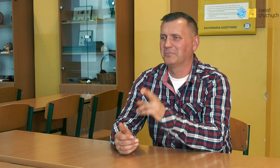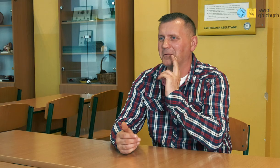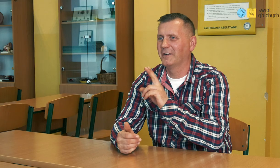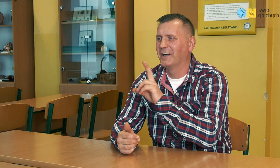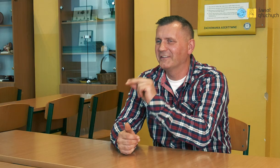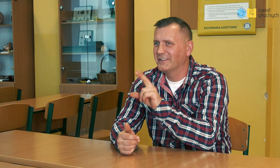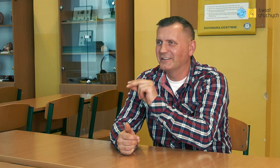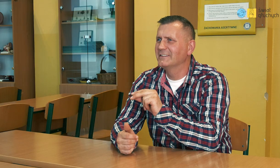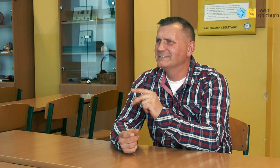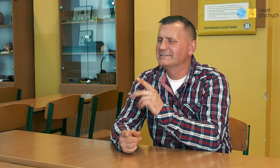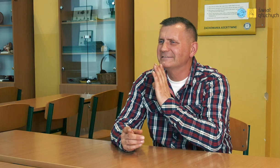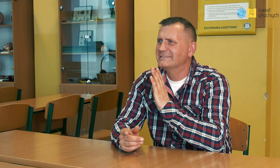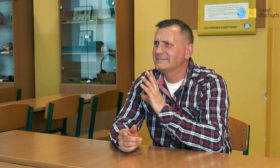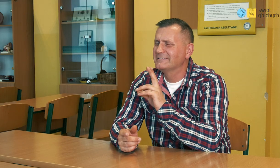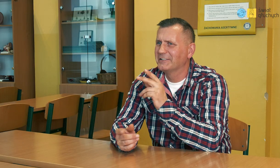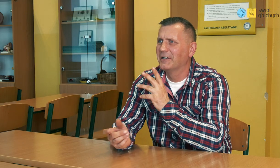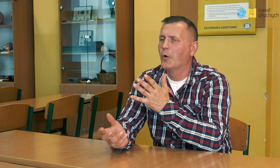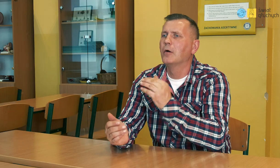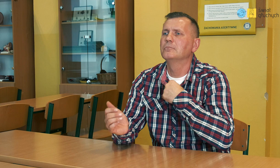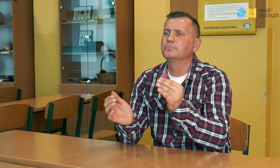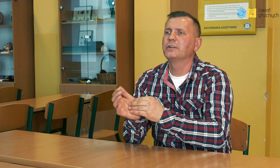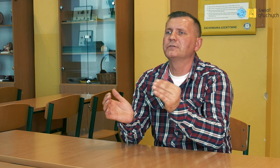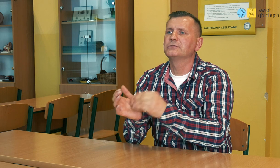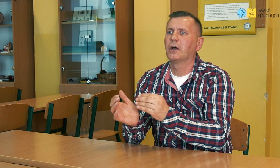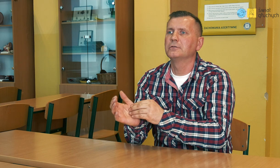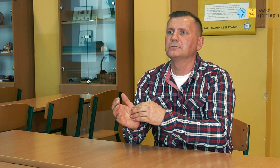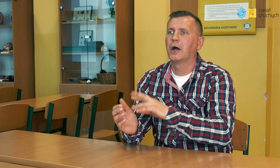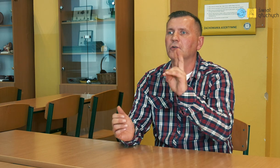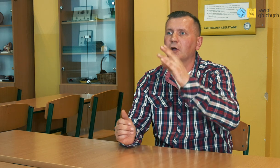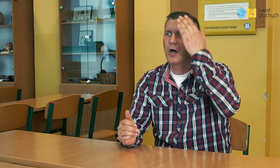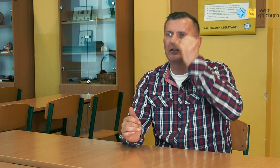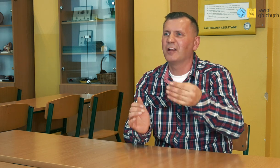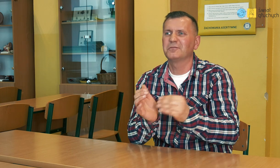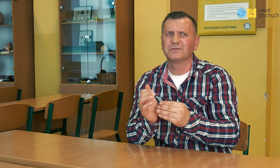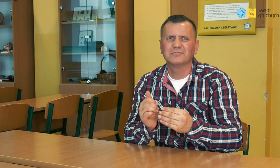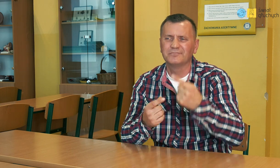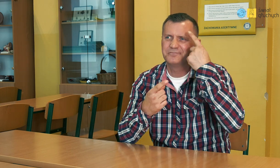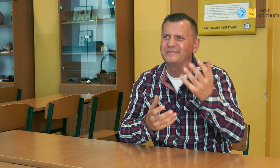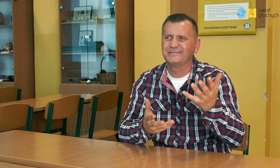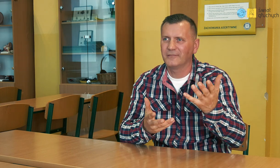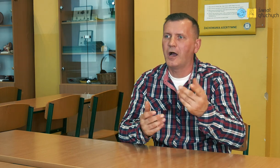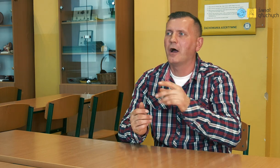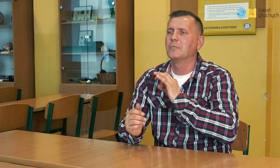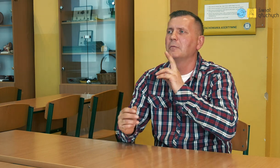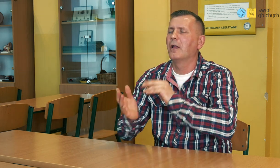Mama do mnie mówiła. Przyzwyczaiłem się do tego jak mówi. Jeżeli kogoś nie znałem, nie rozumiałem go.